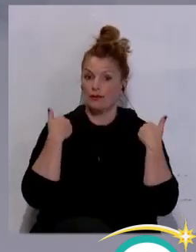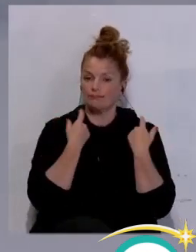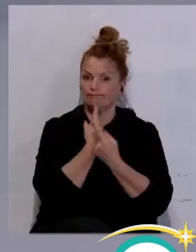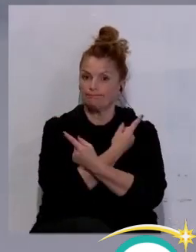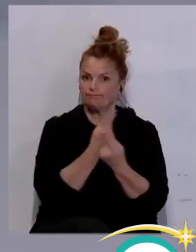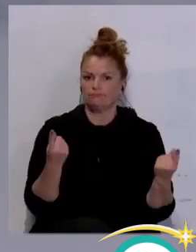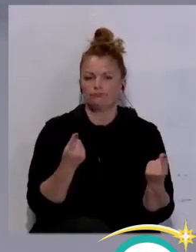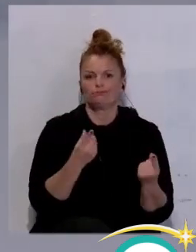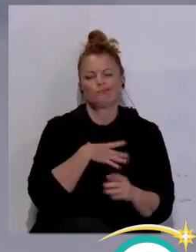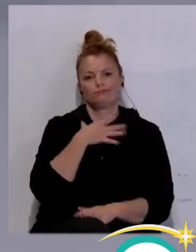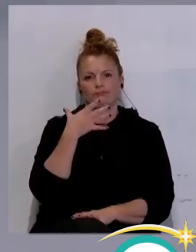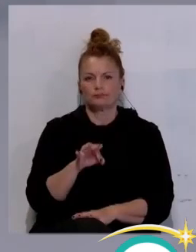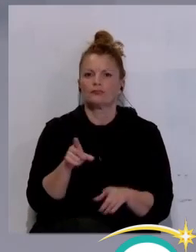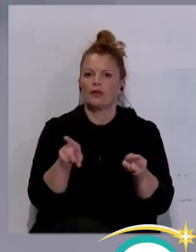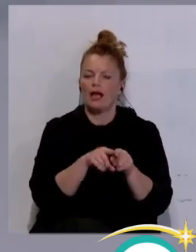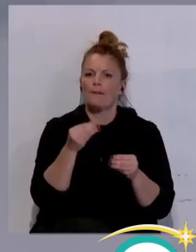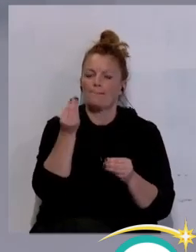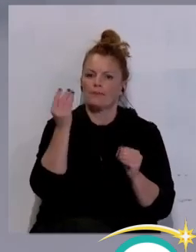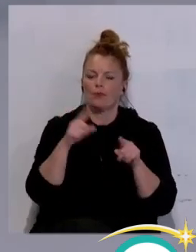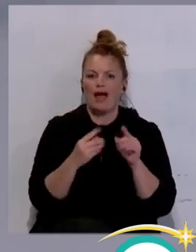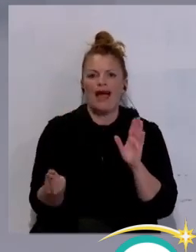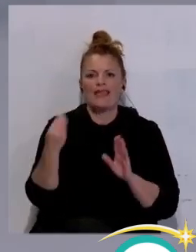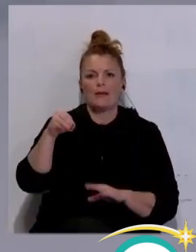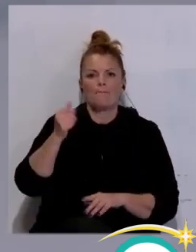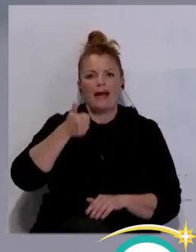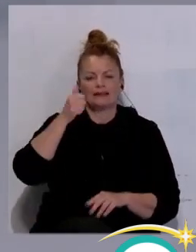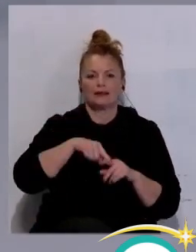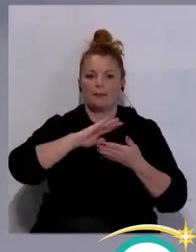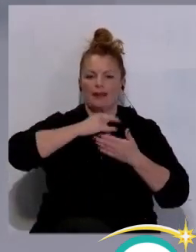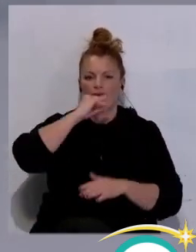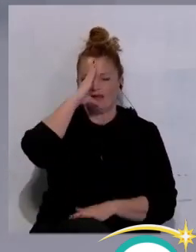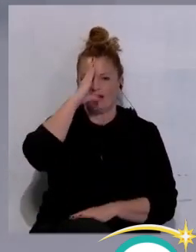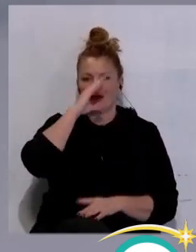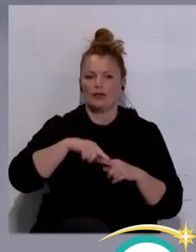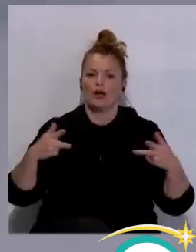posibilidad de Añadir más en el mes de febrero sin considerar los cortes en el suministro ni